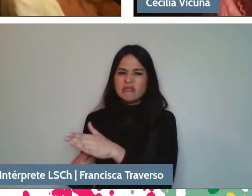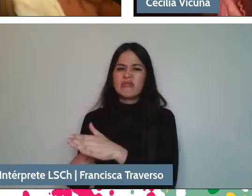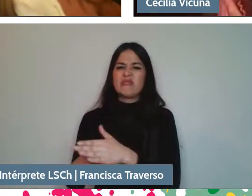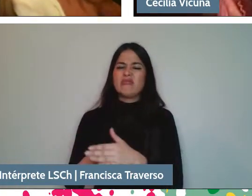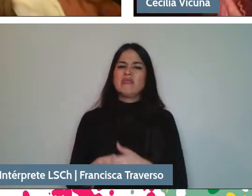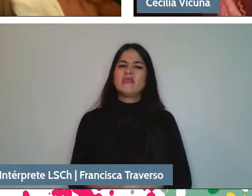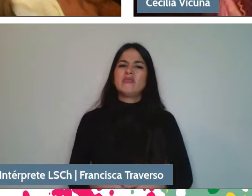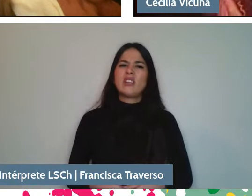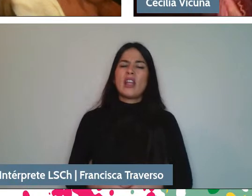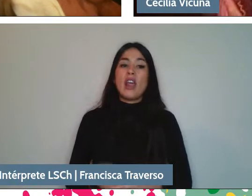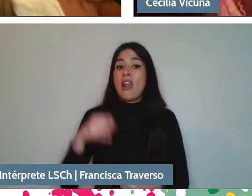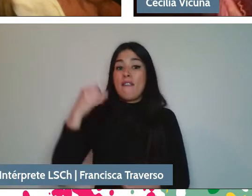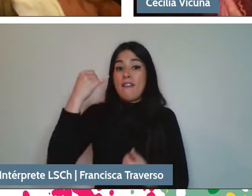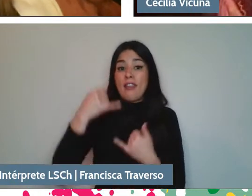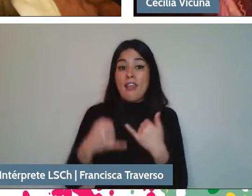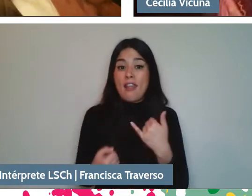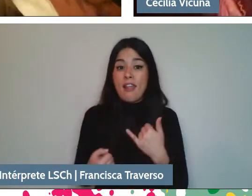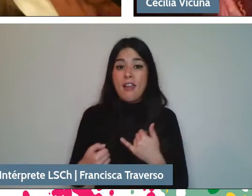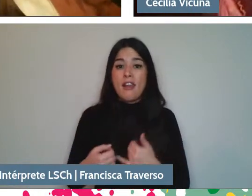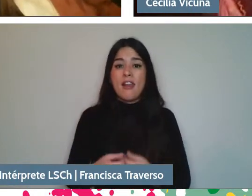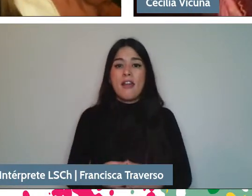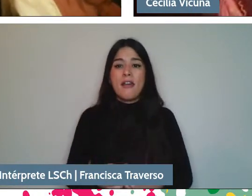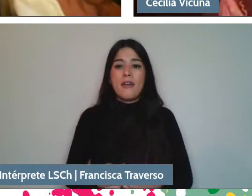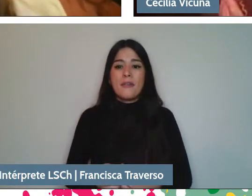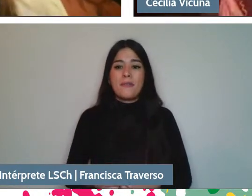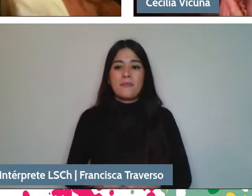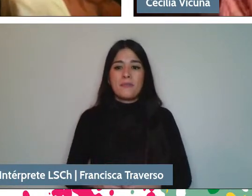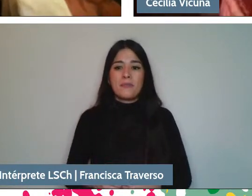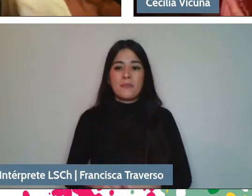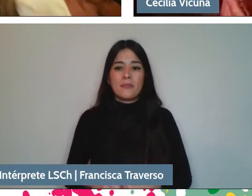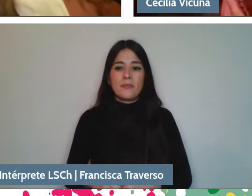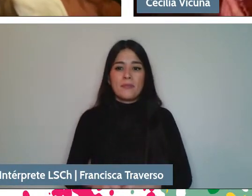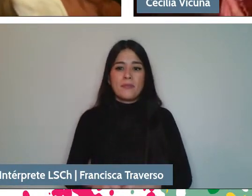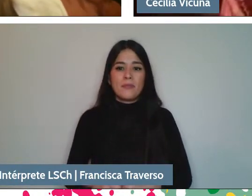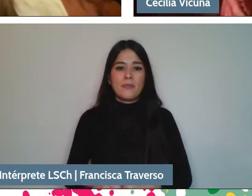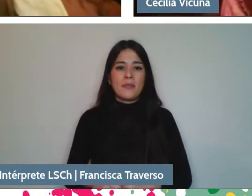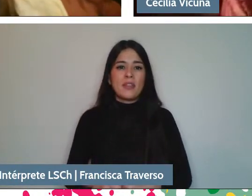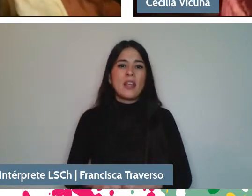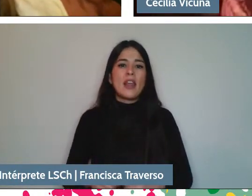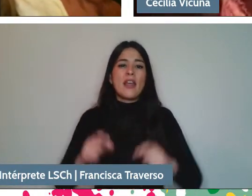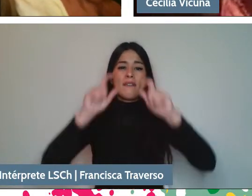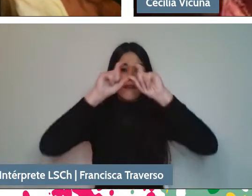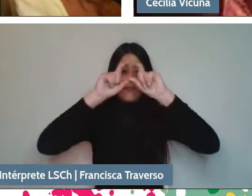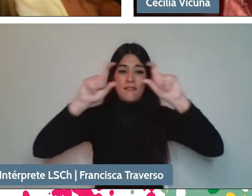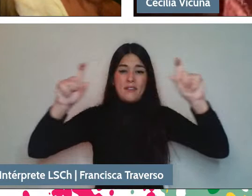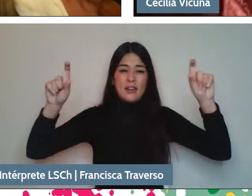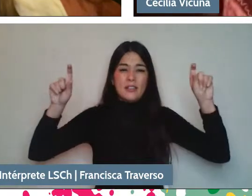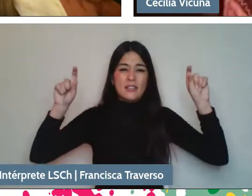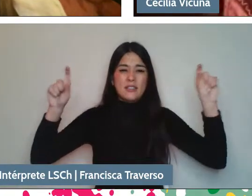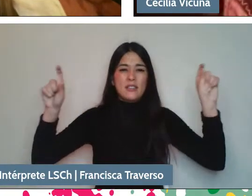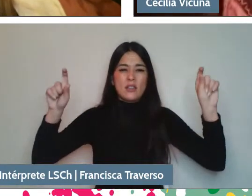y finalmente, esta última frase que tiene que ver con tu reconocimiento en Venecia,